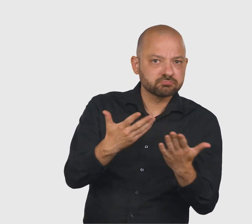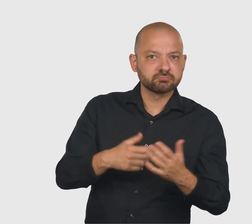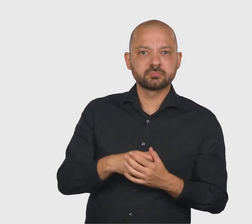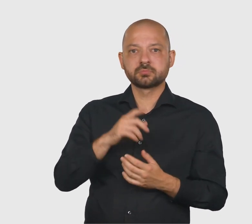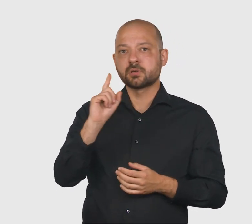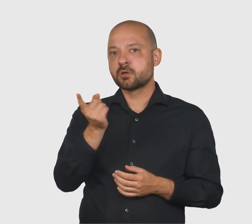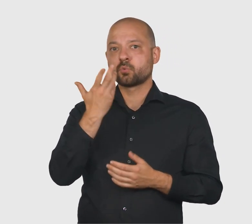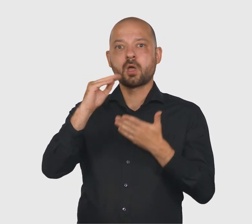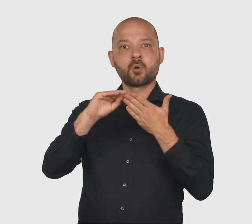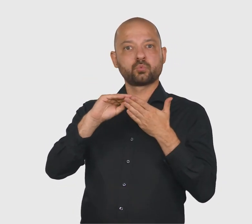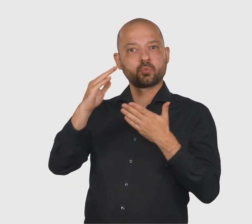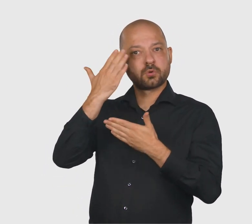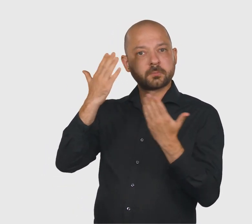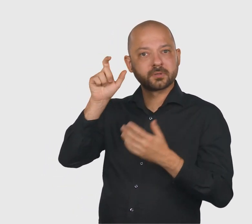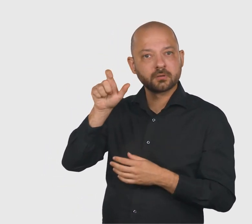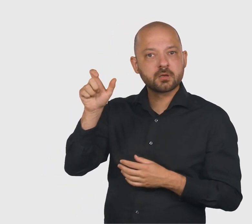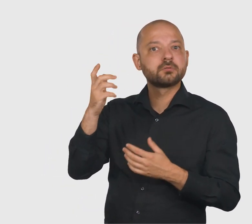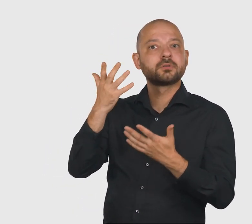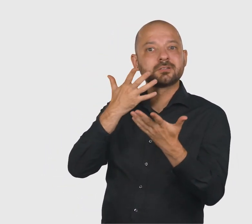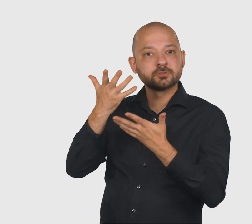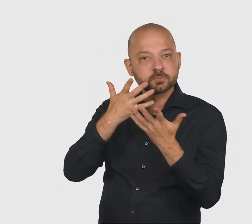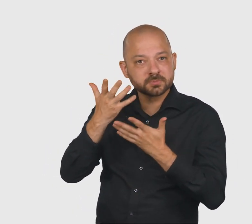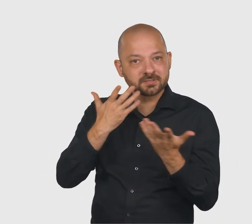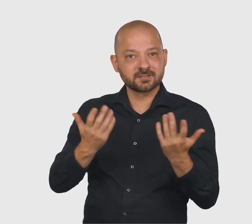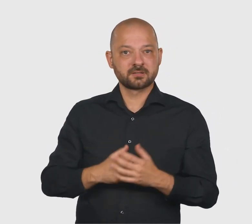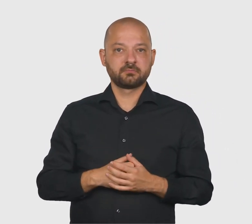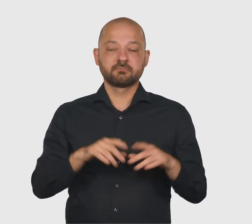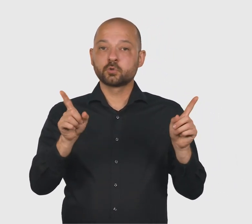und Gesprächen mit bekannten Autorinnen und Autoren,